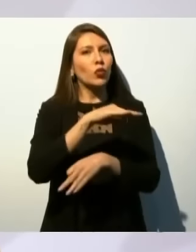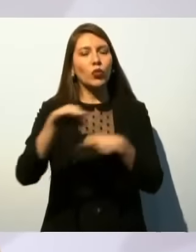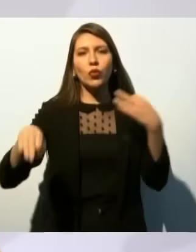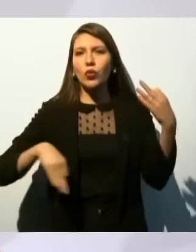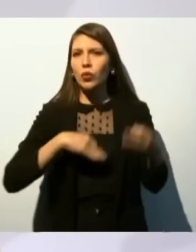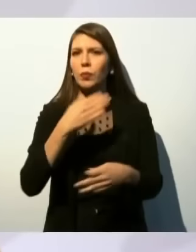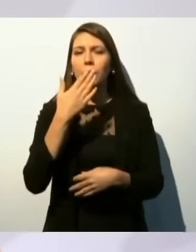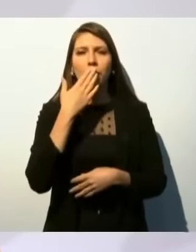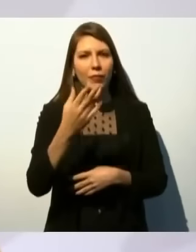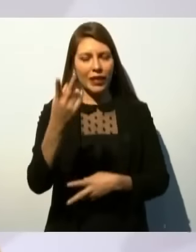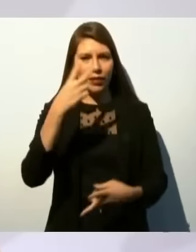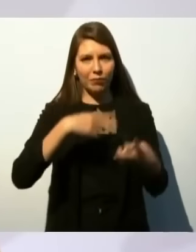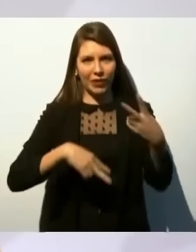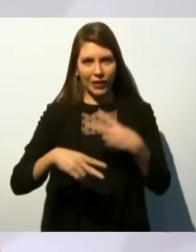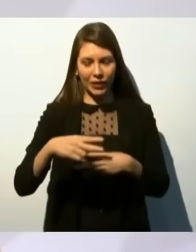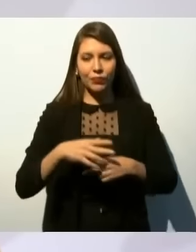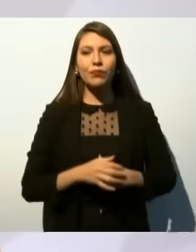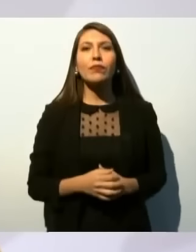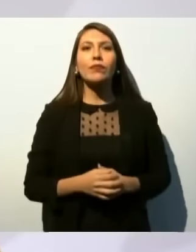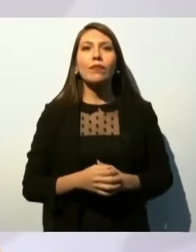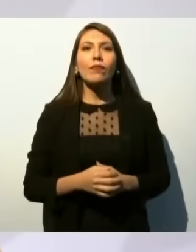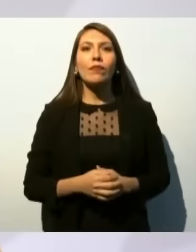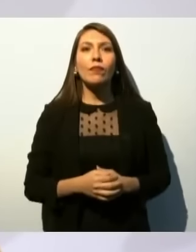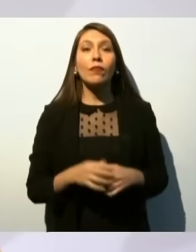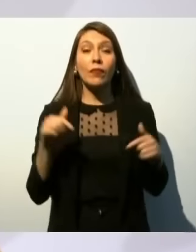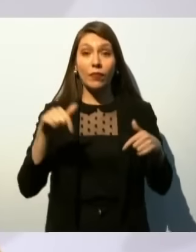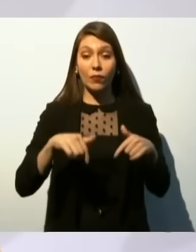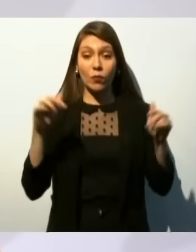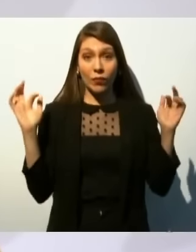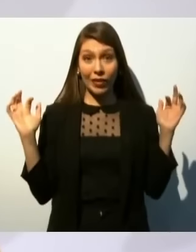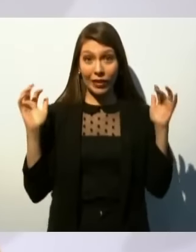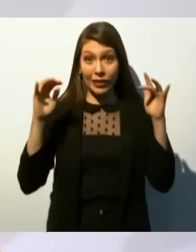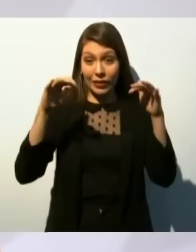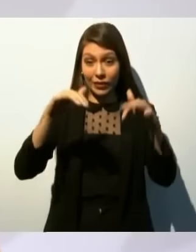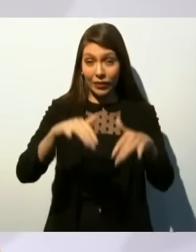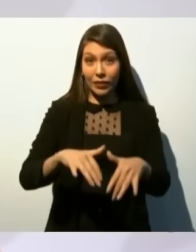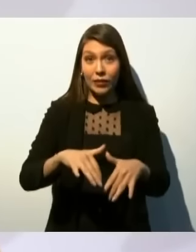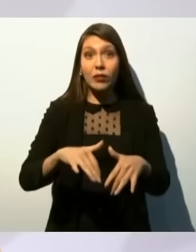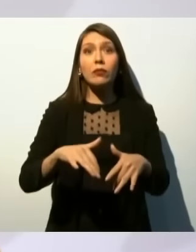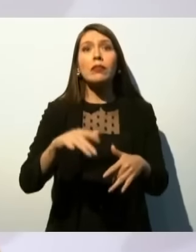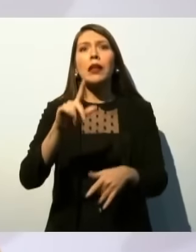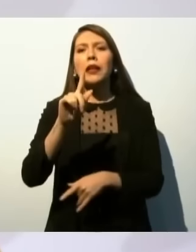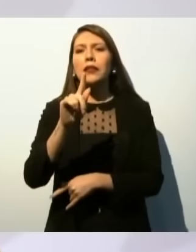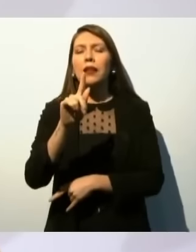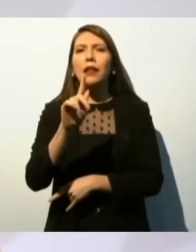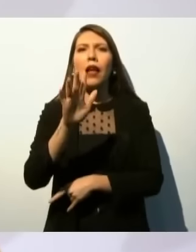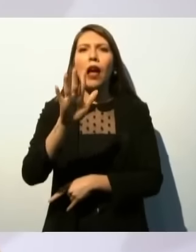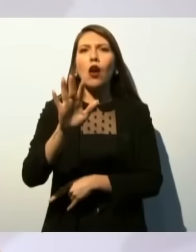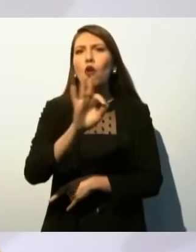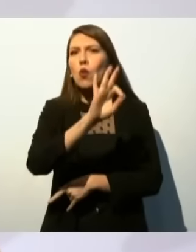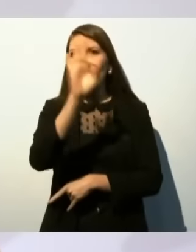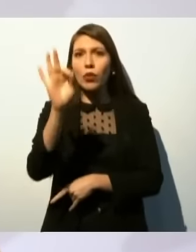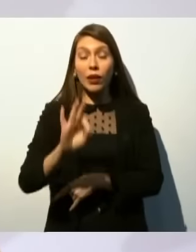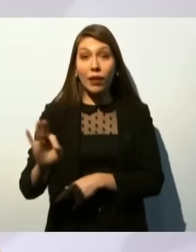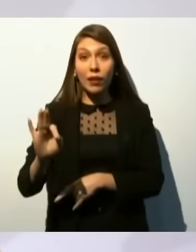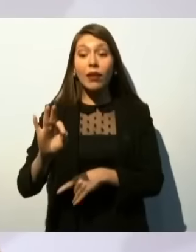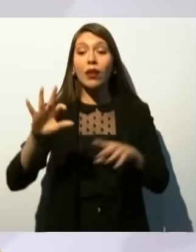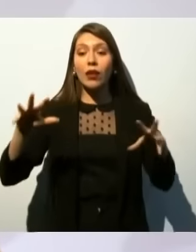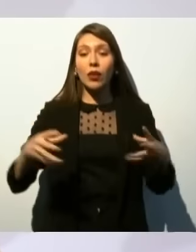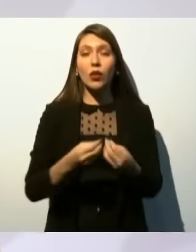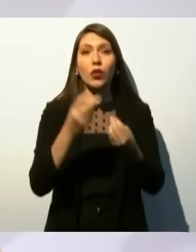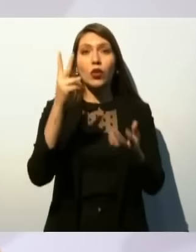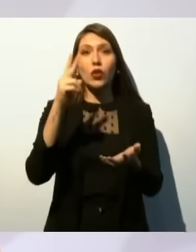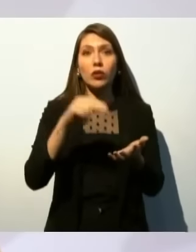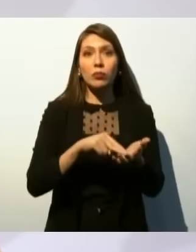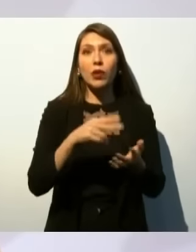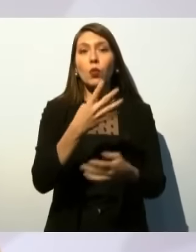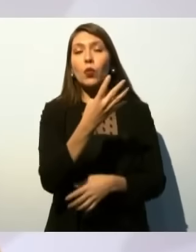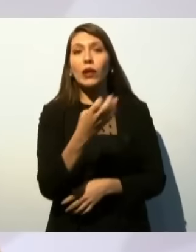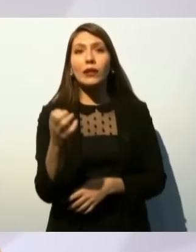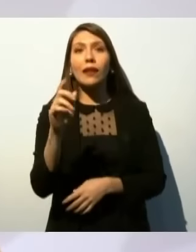bienvenidos hay una asistencia de 75 por de los 2478 presidentes municipales de